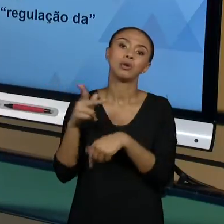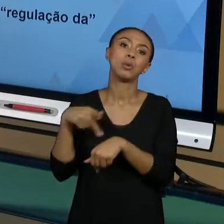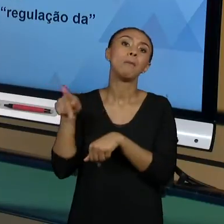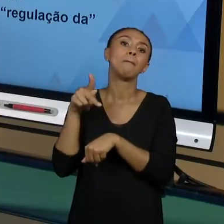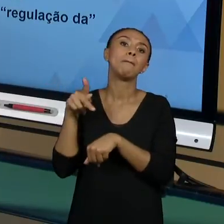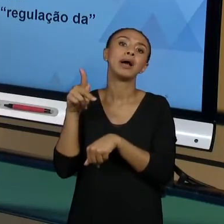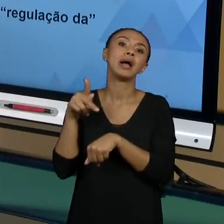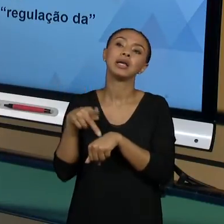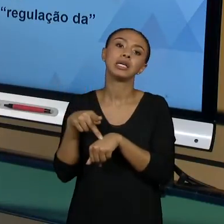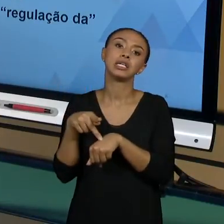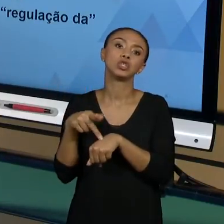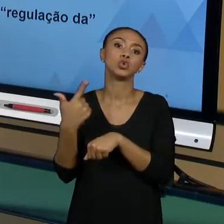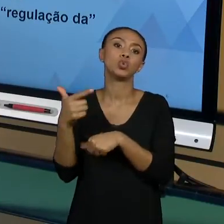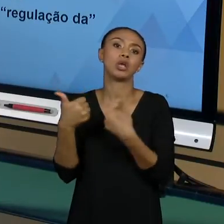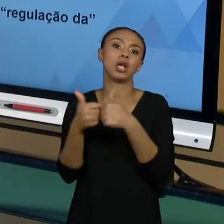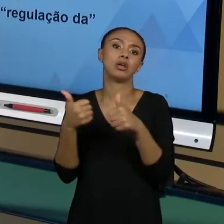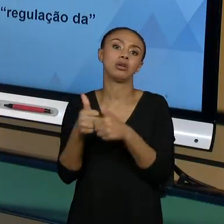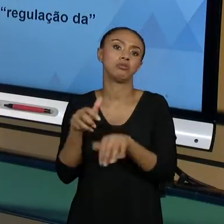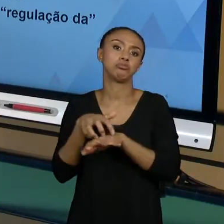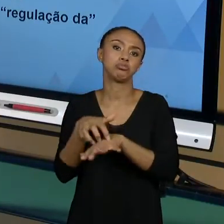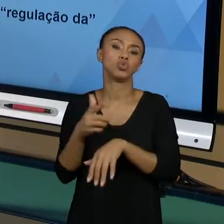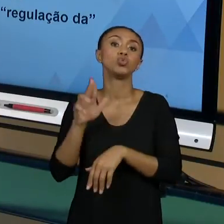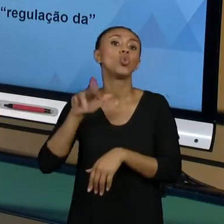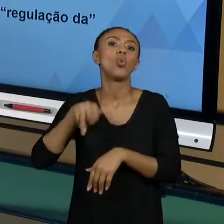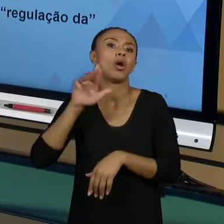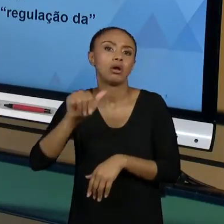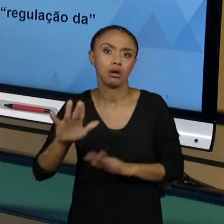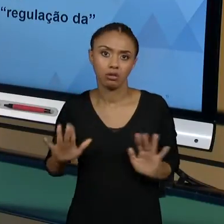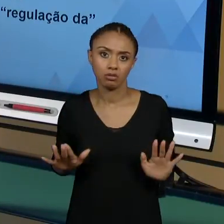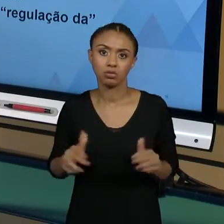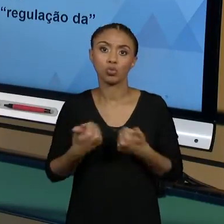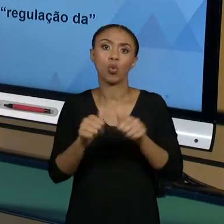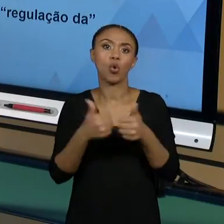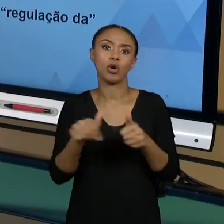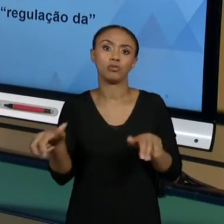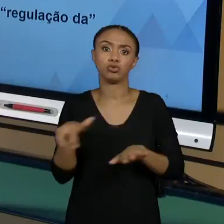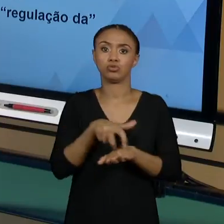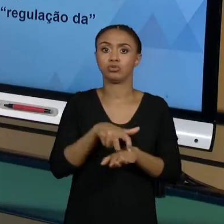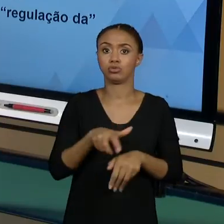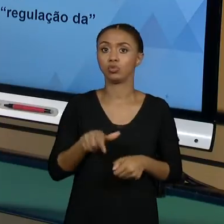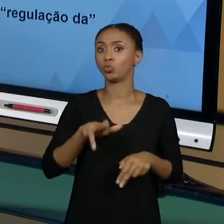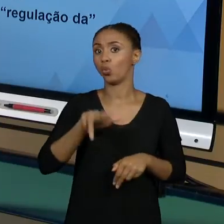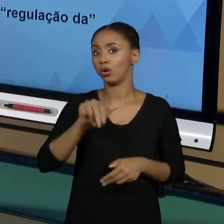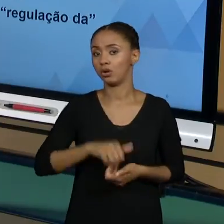TRANSPORTE COLETIVO, UMA PESSOA QUE NUNCA ANDOU NO ÔNIBUS, NESSE TRANSPORTE, ELA VAI ESTRANHAR